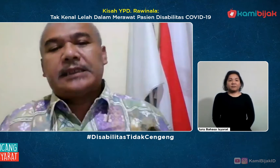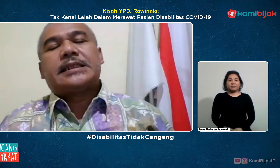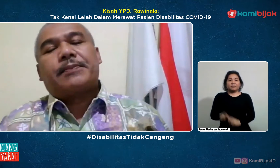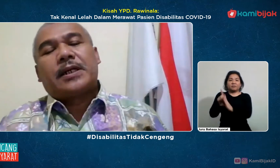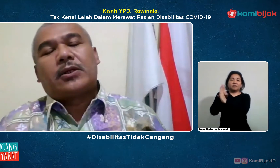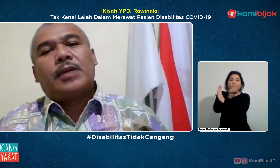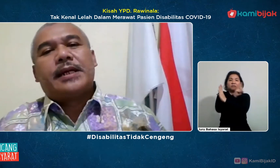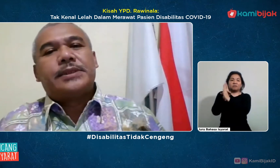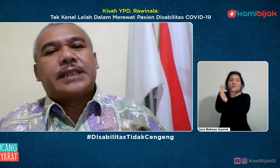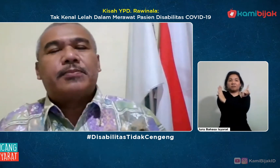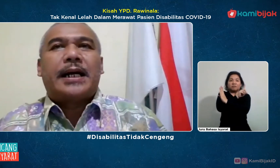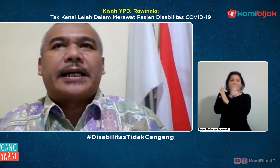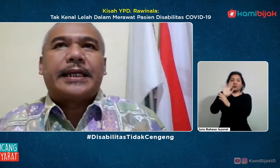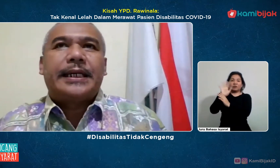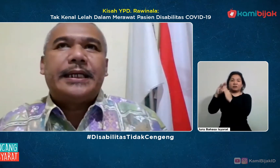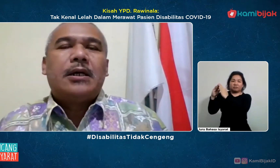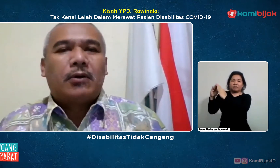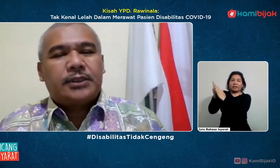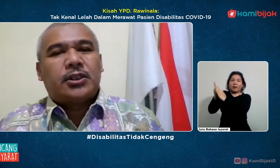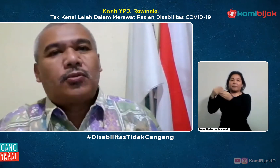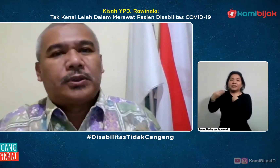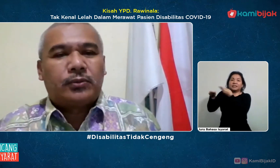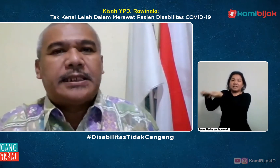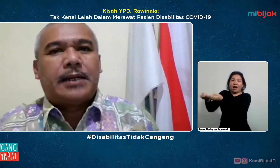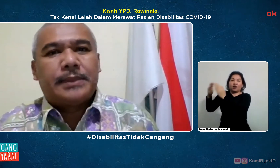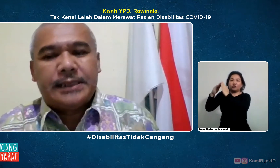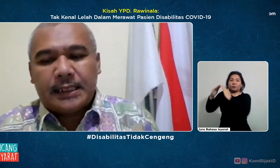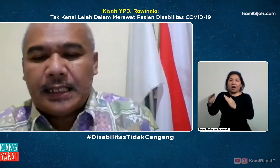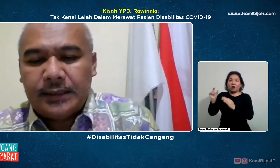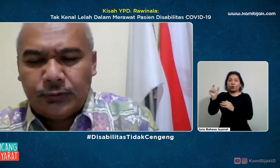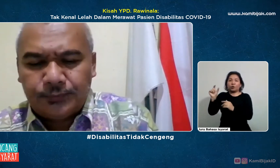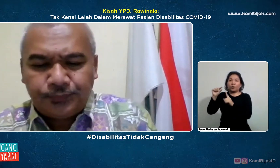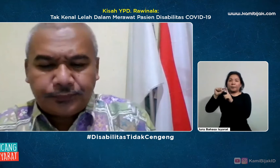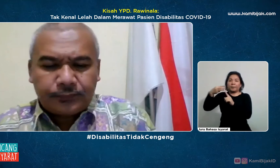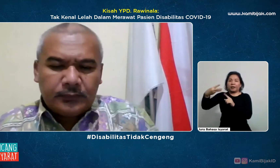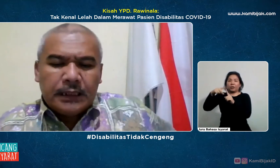Tapi kita siapkan rumah yang bisa dipakai oleh seluruh petugas yang menjaga anak-anak itu.